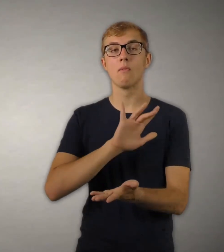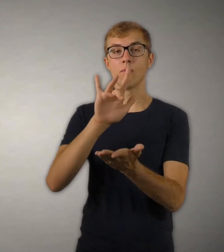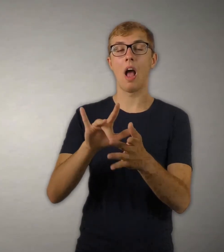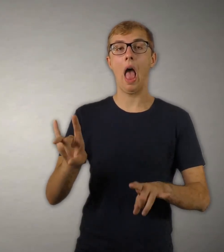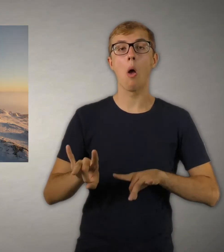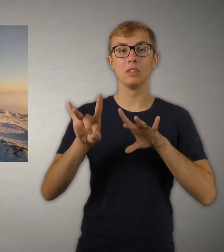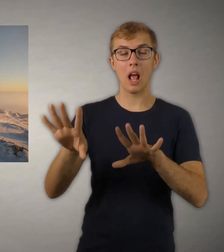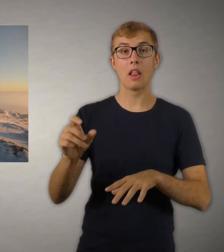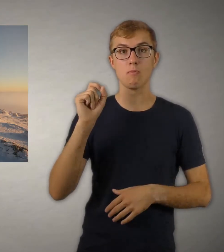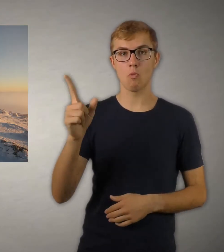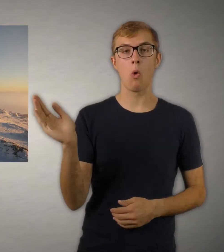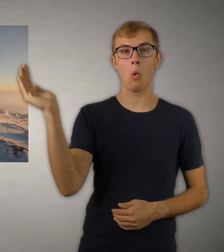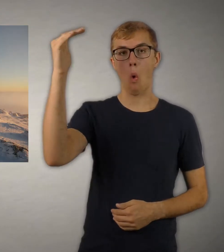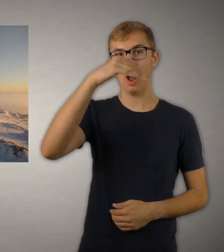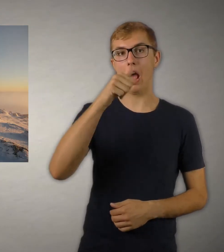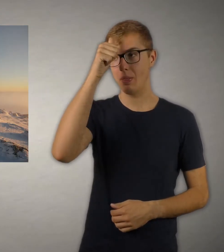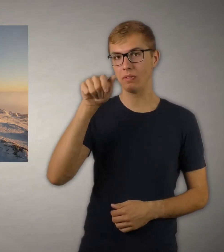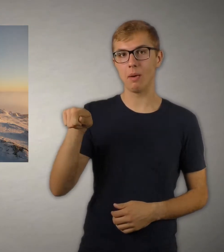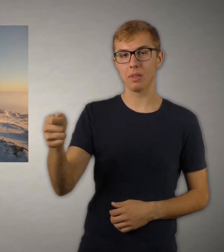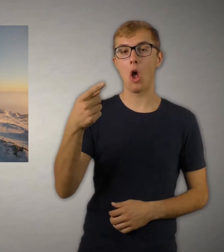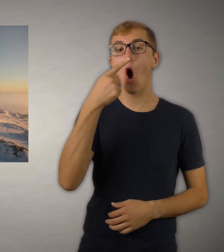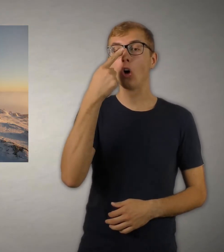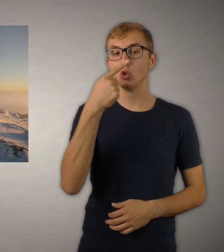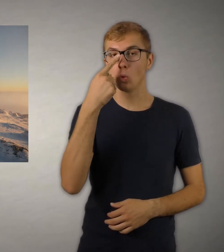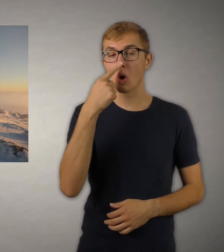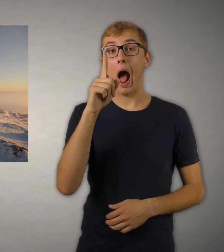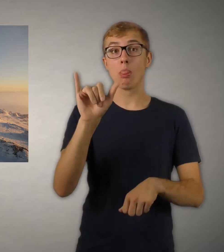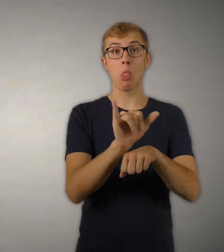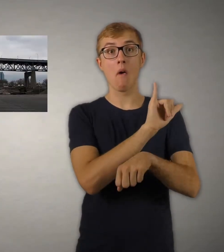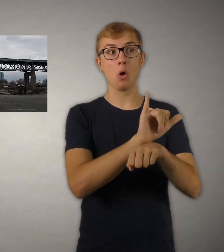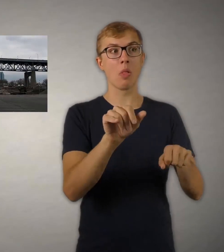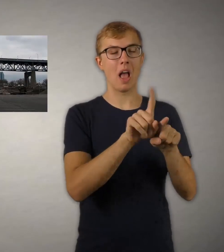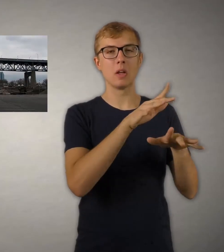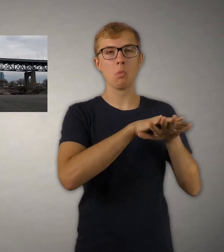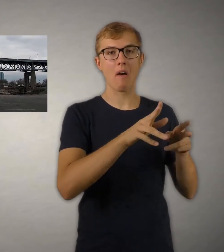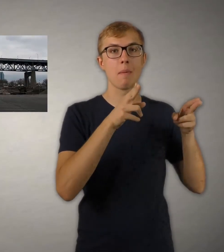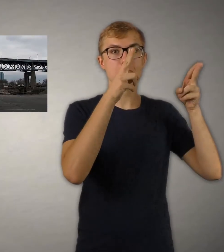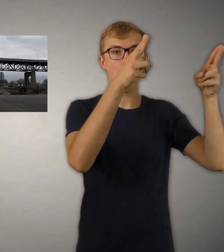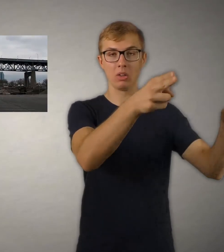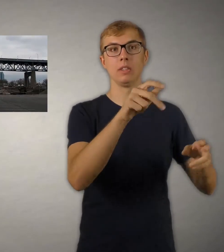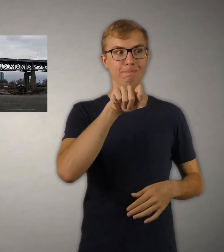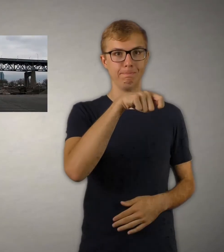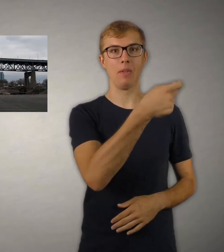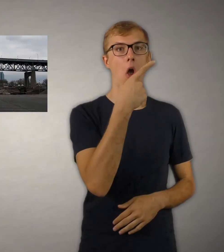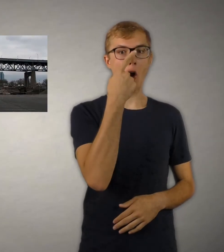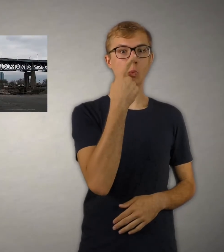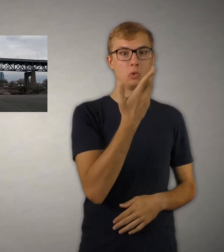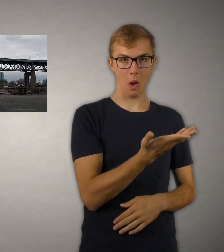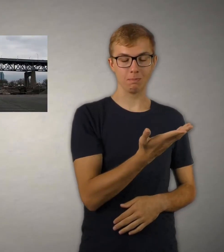W Australii jest góra imienia Kościuszki, a w Nowym Jorku most jego imienia.